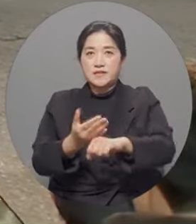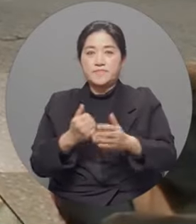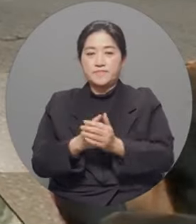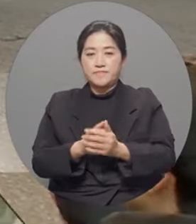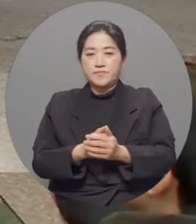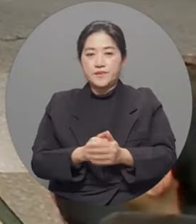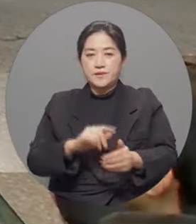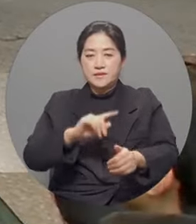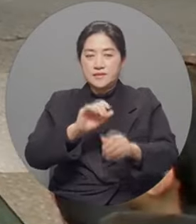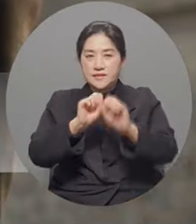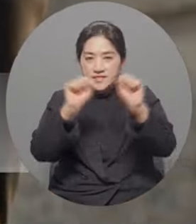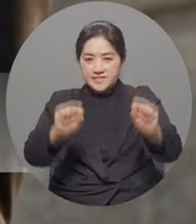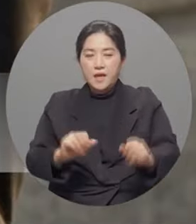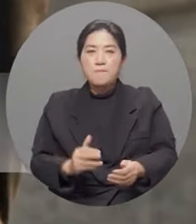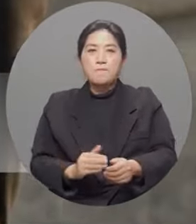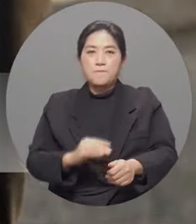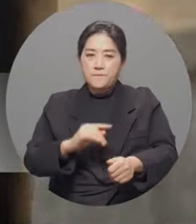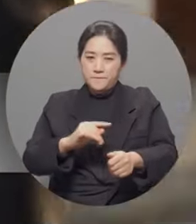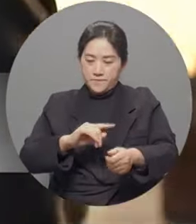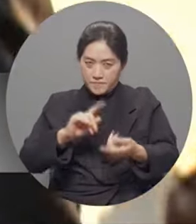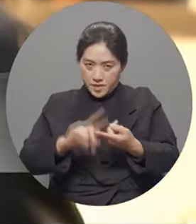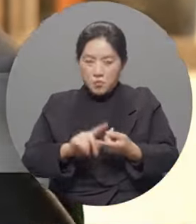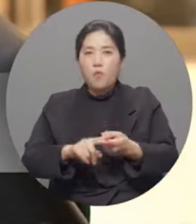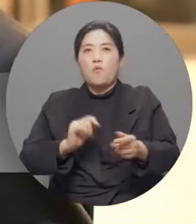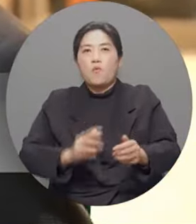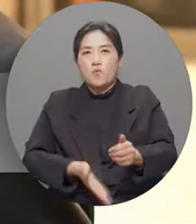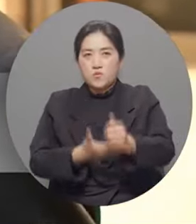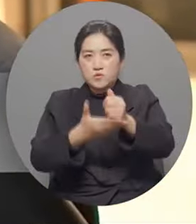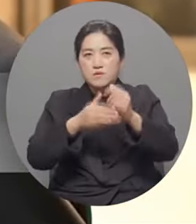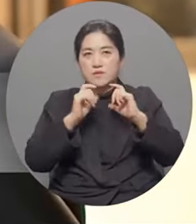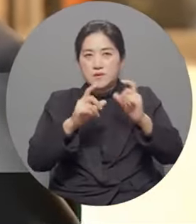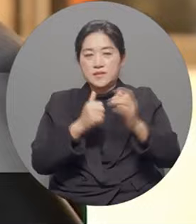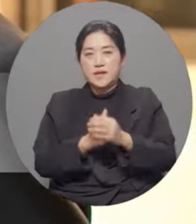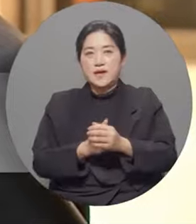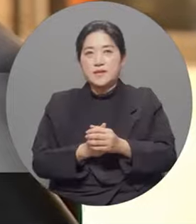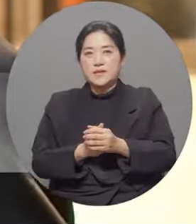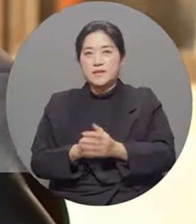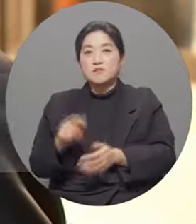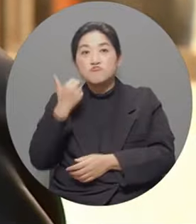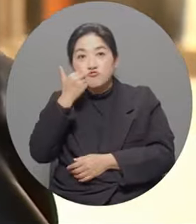신재웅 기자입니다. (기자) 시스템 공천을 강조한 국민의힘에 맞서 민주당은 국민 참여 공천을 들고